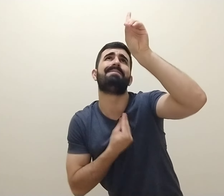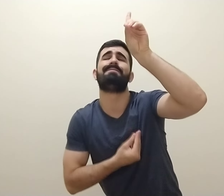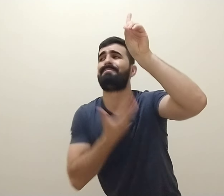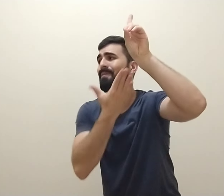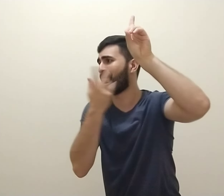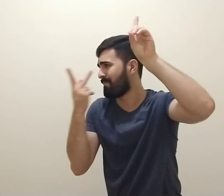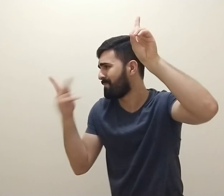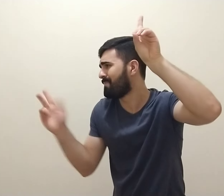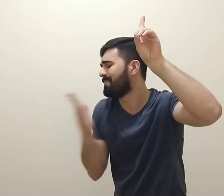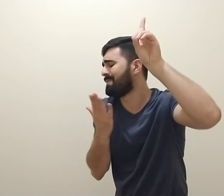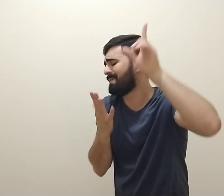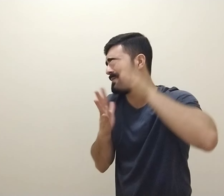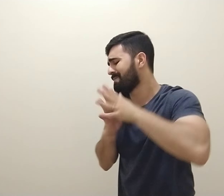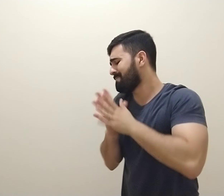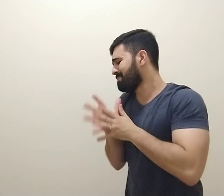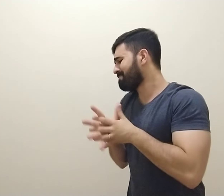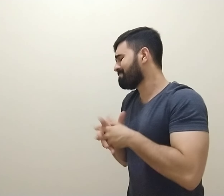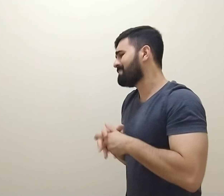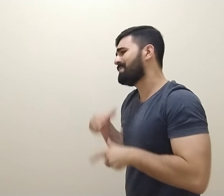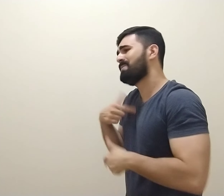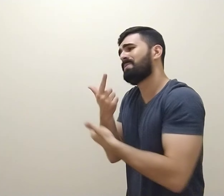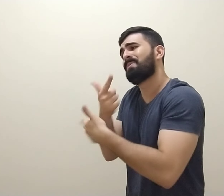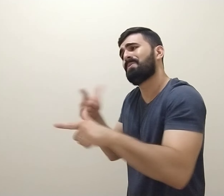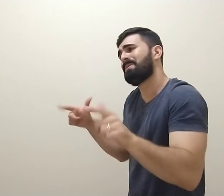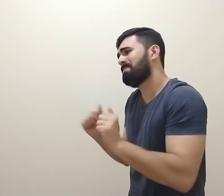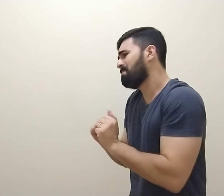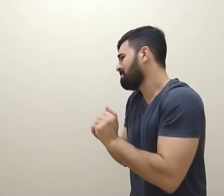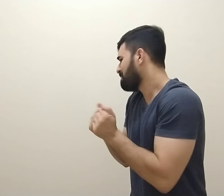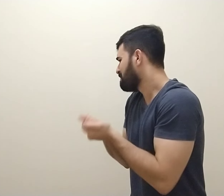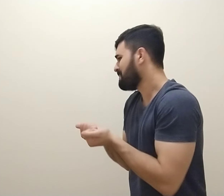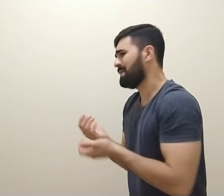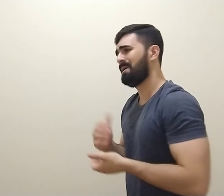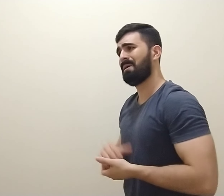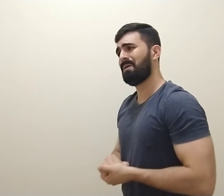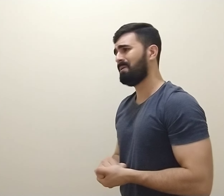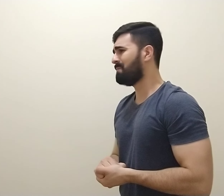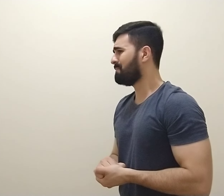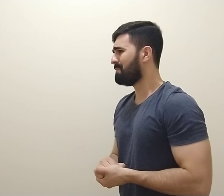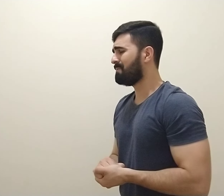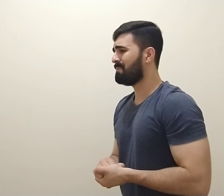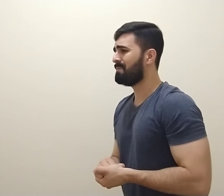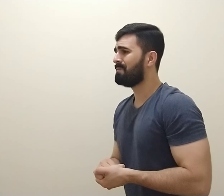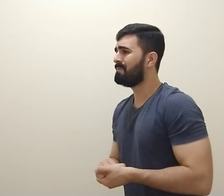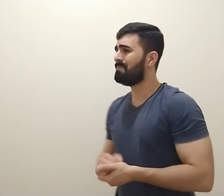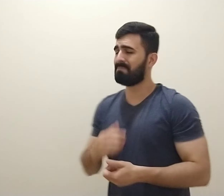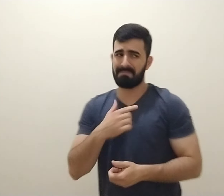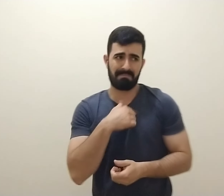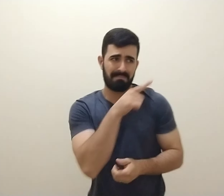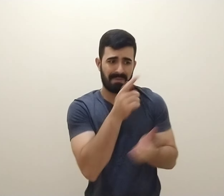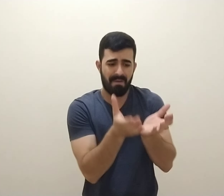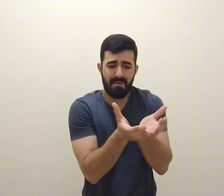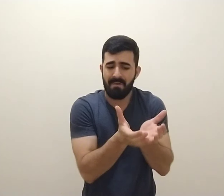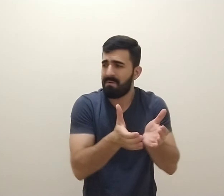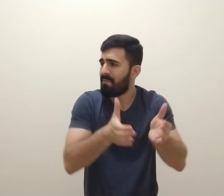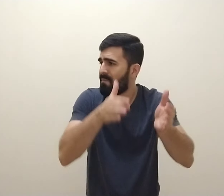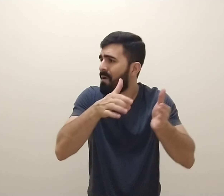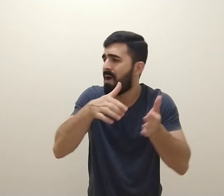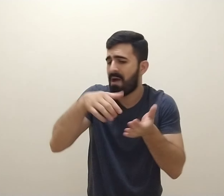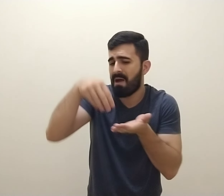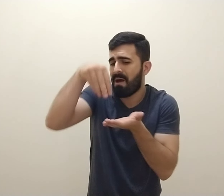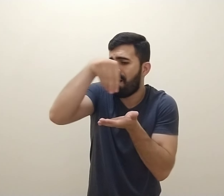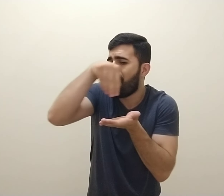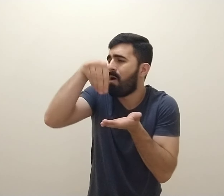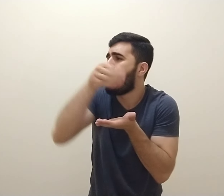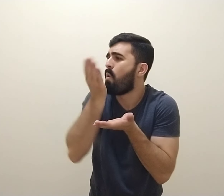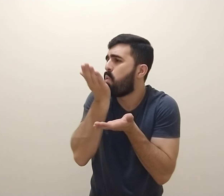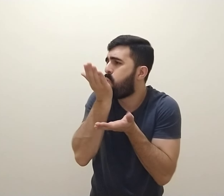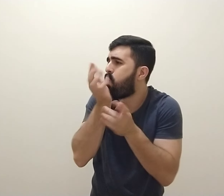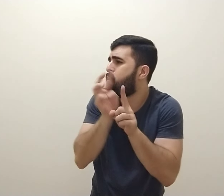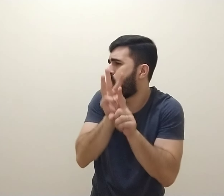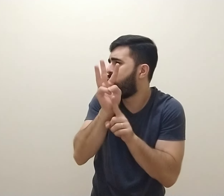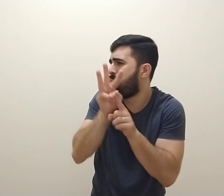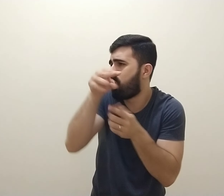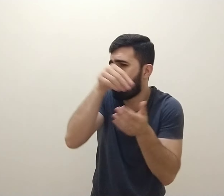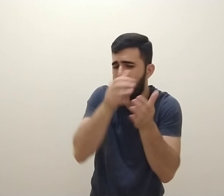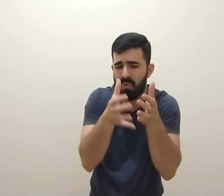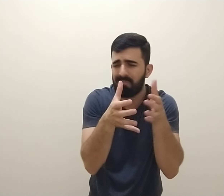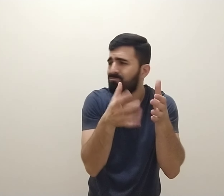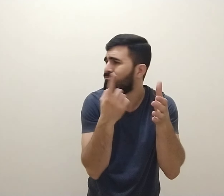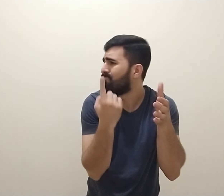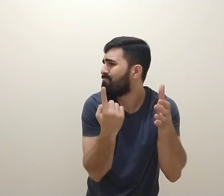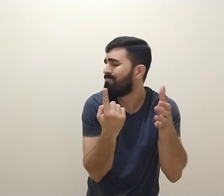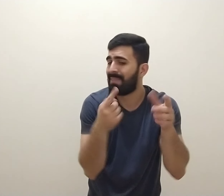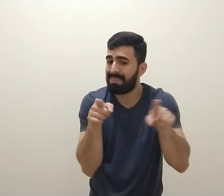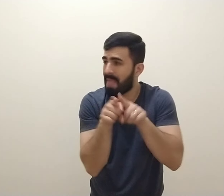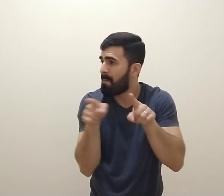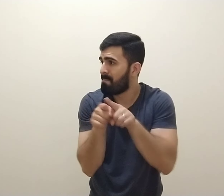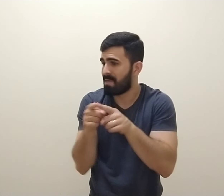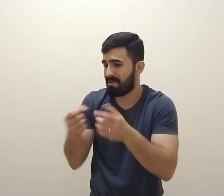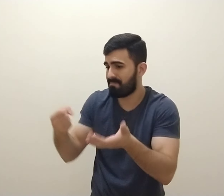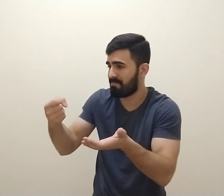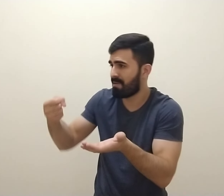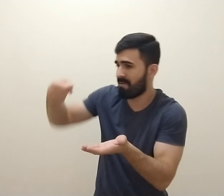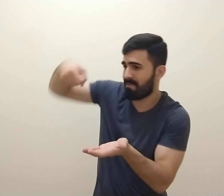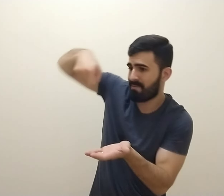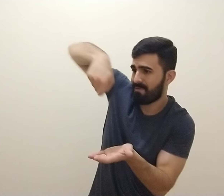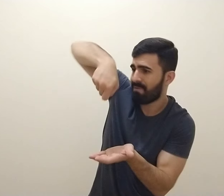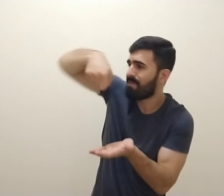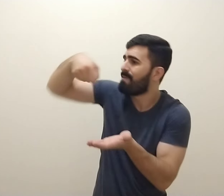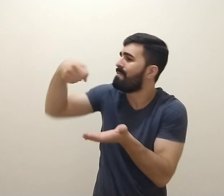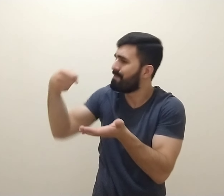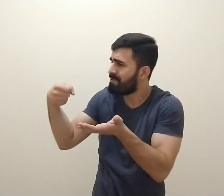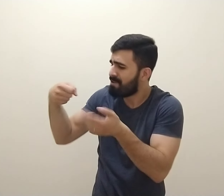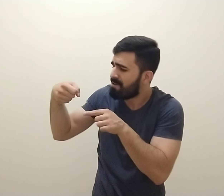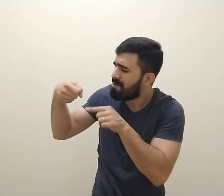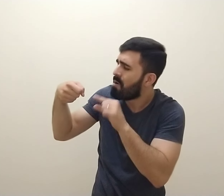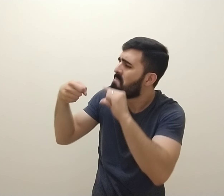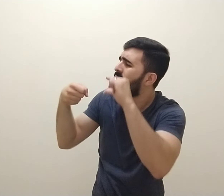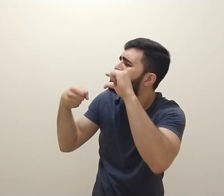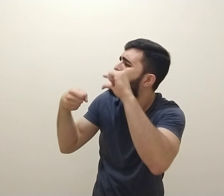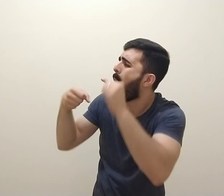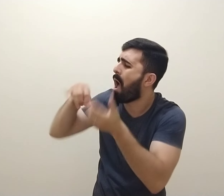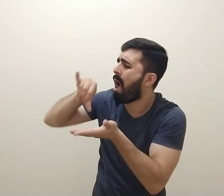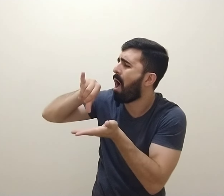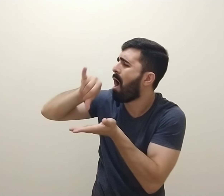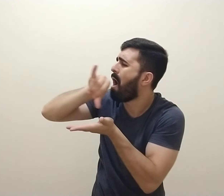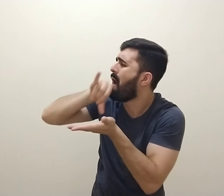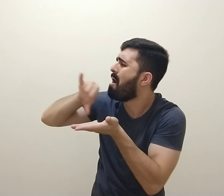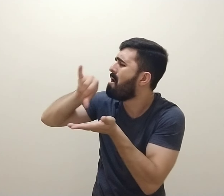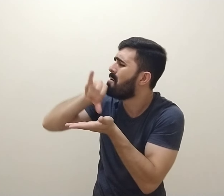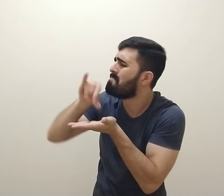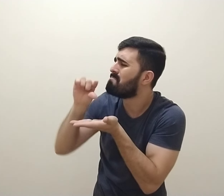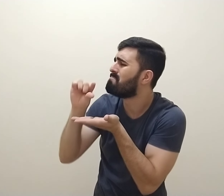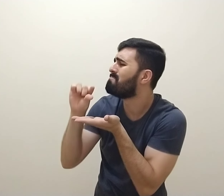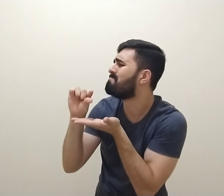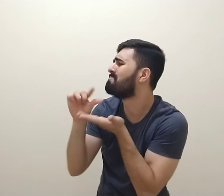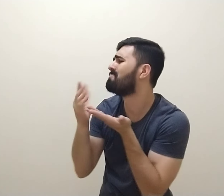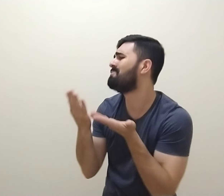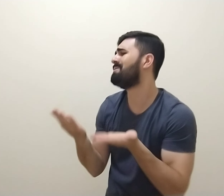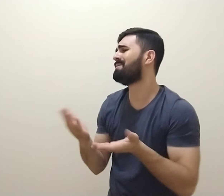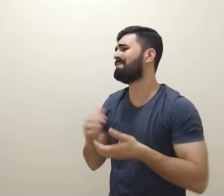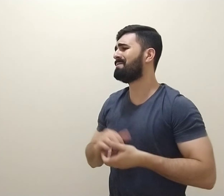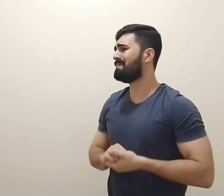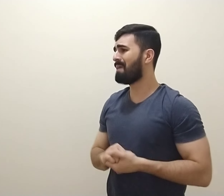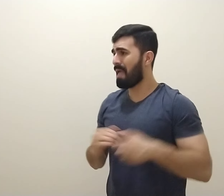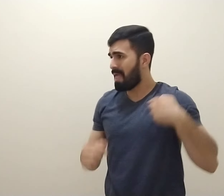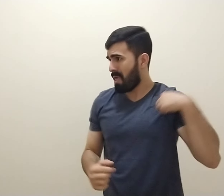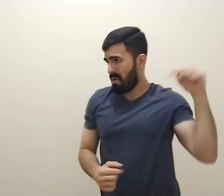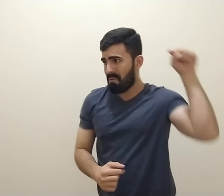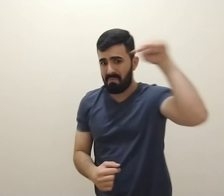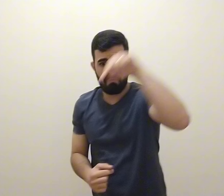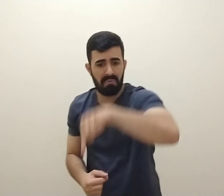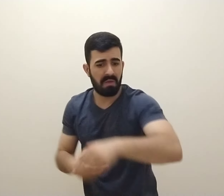não tenho pão. Só tenho um punhado de farinha numa vasilha e um pouco de azeite na jarra. Eu